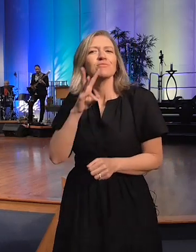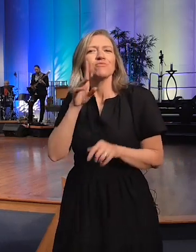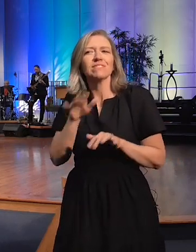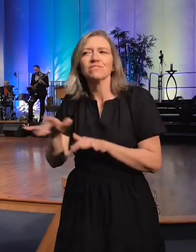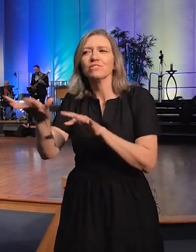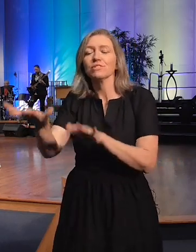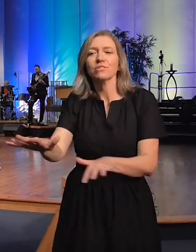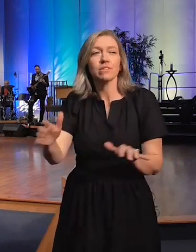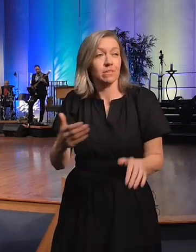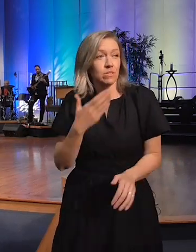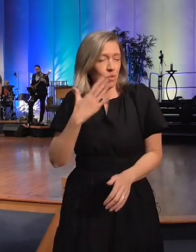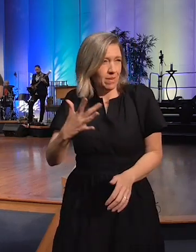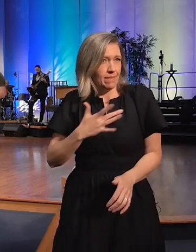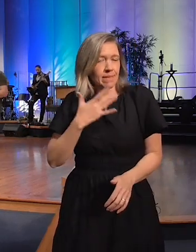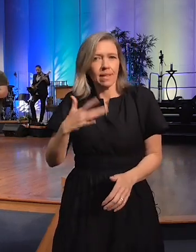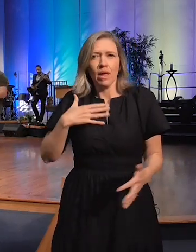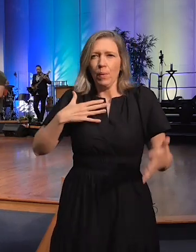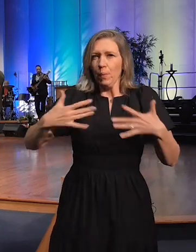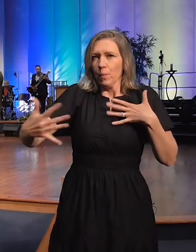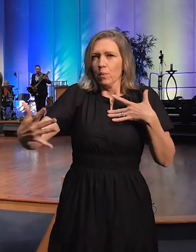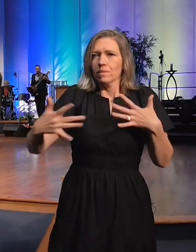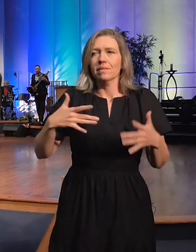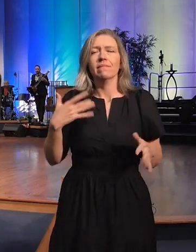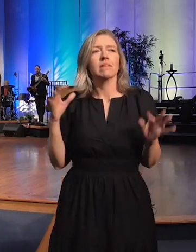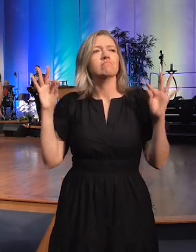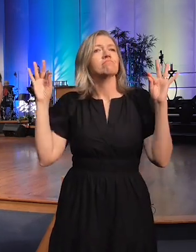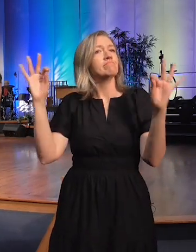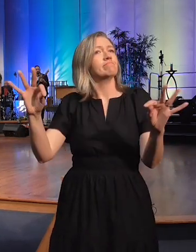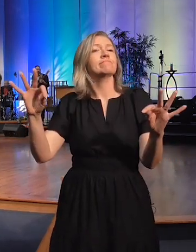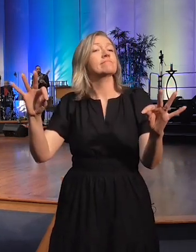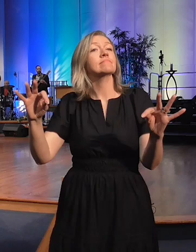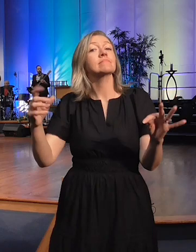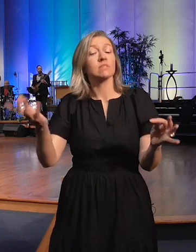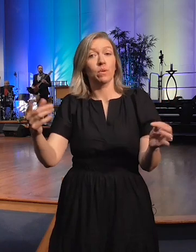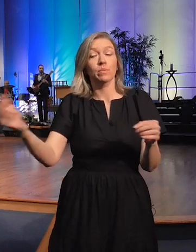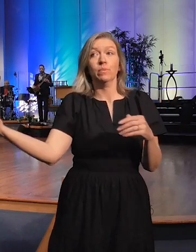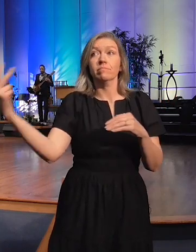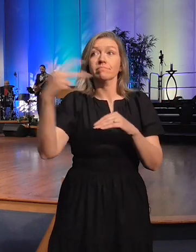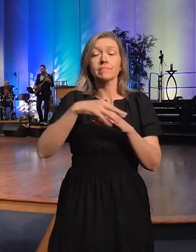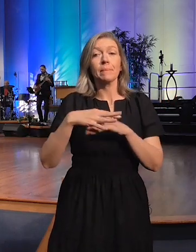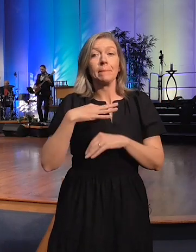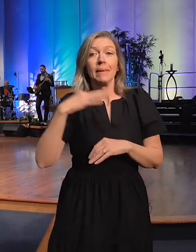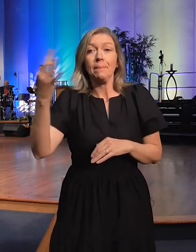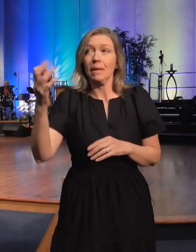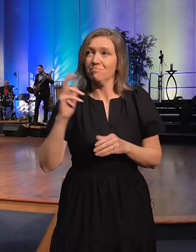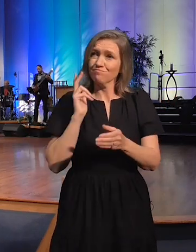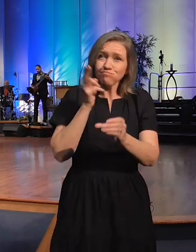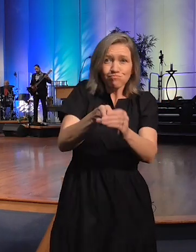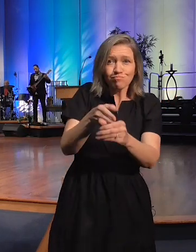buena vibra, me siento bien, así que recógeme en tu camioneta, pintaremos esta ciudad con un